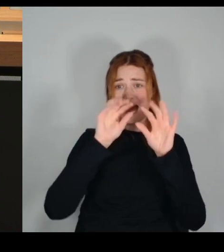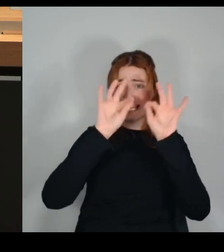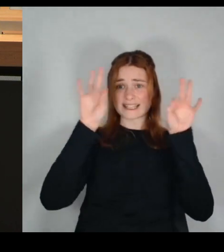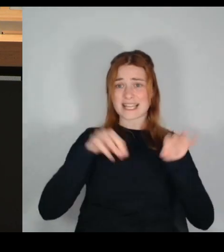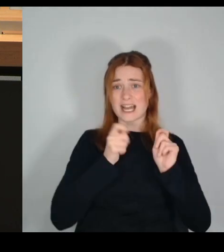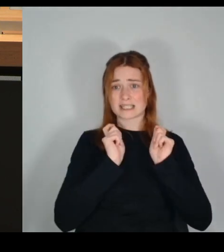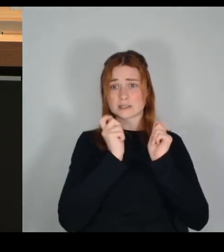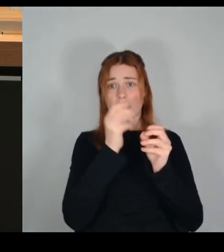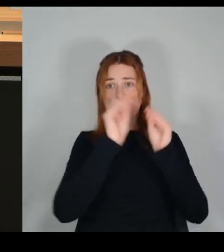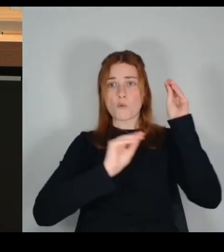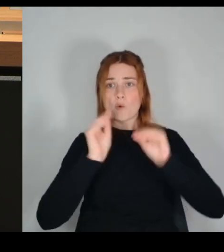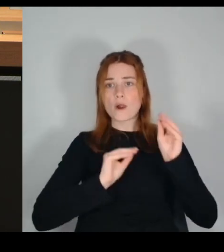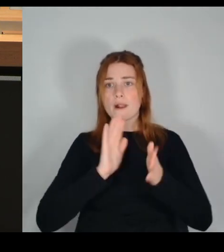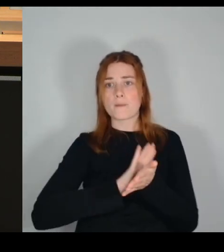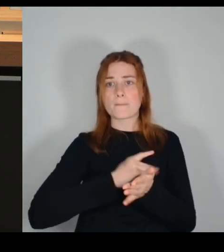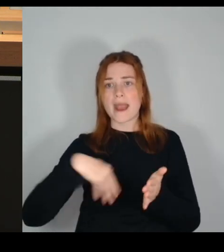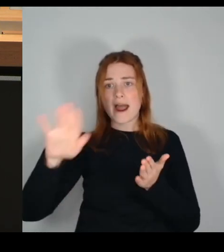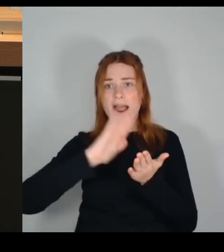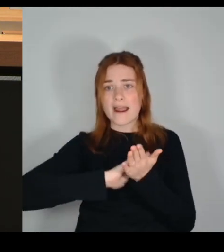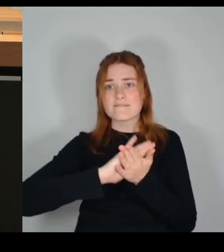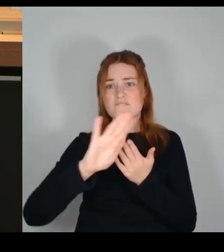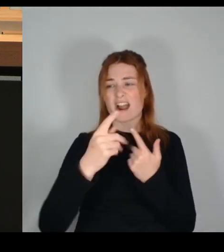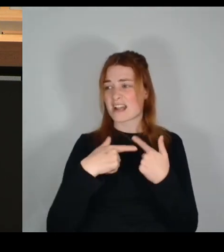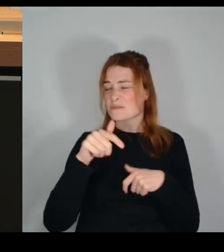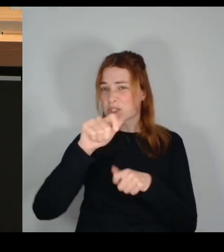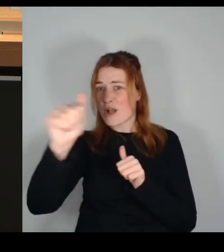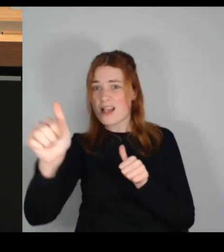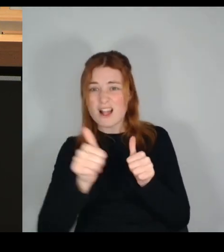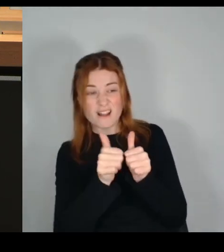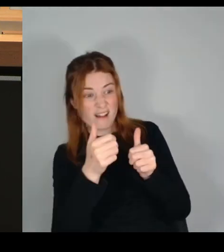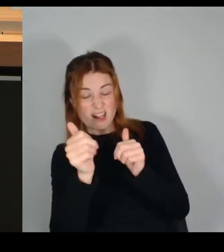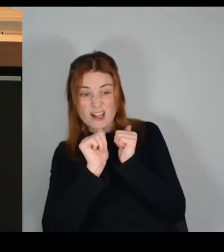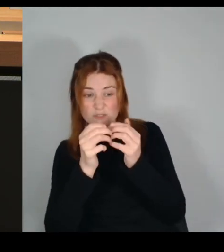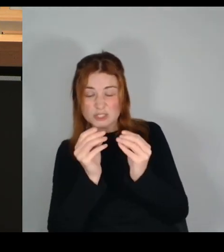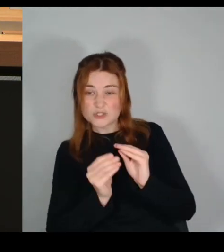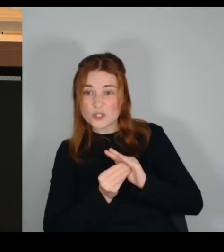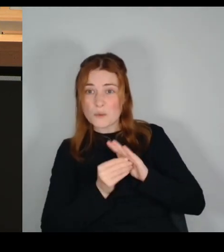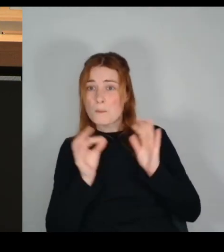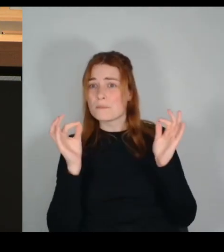darf keine Servicewüste sein, sondern muss der Partner der Menschen werden, die Hilfen beantragen möchten.